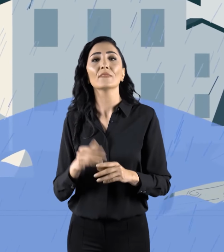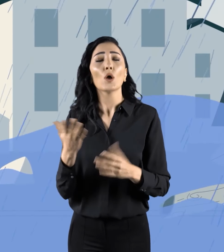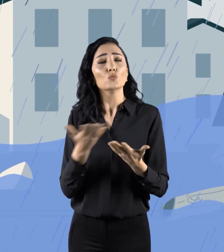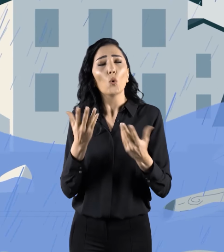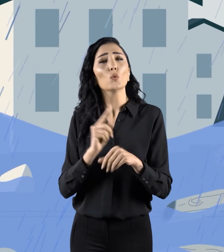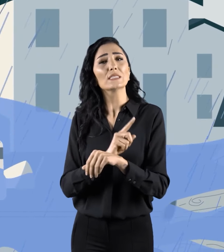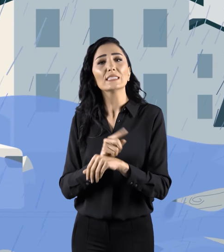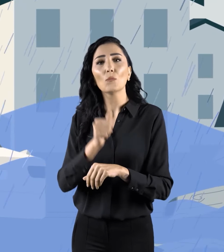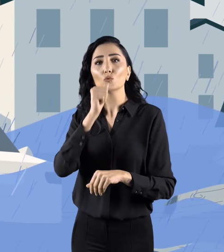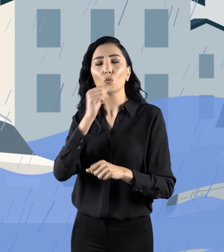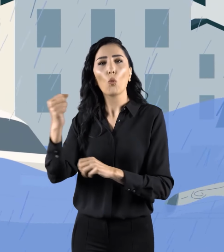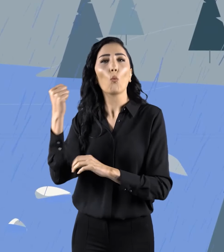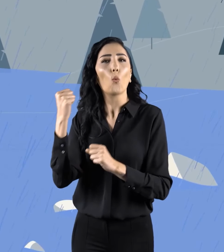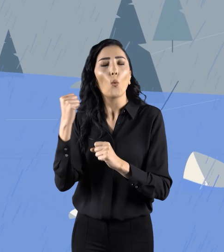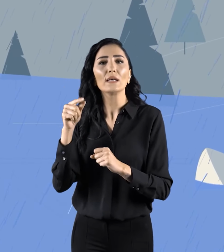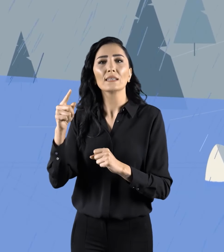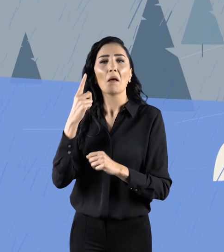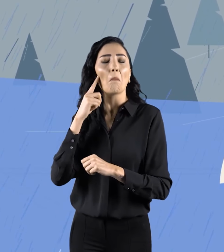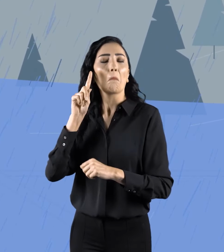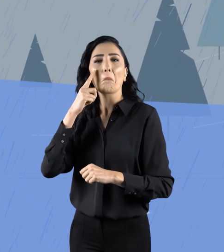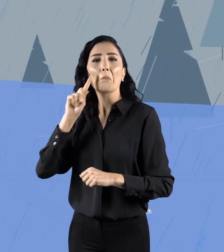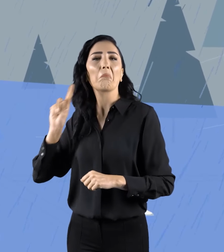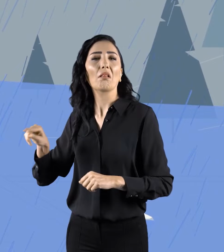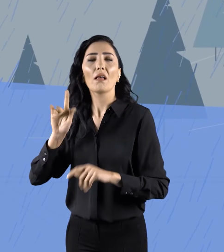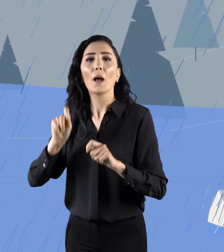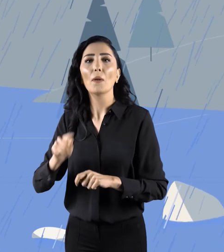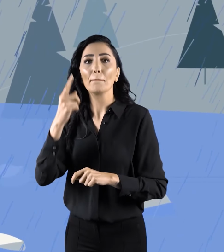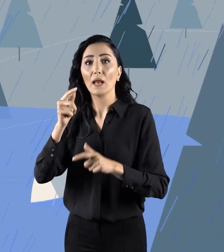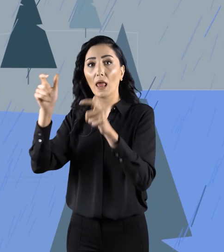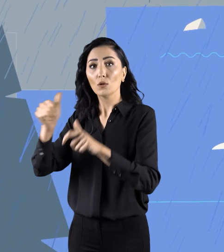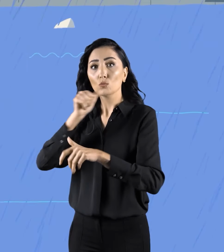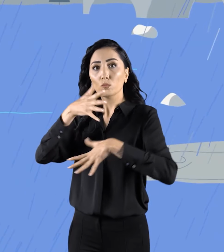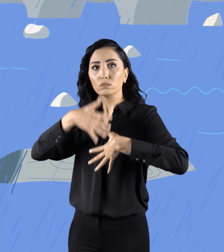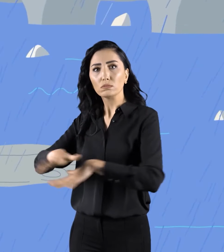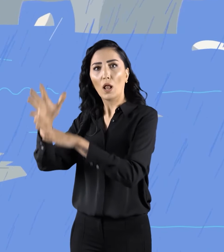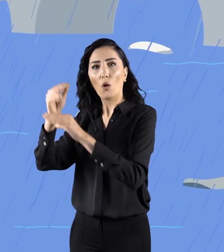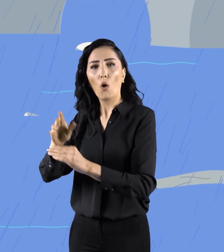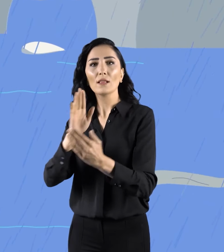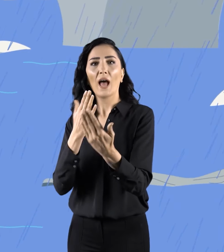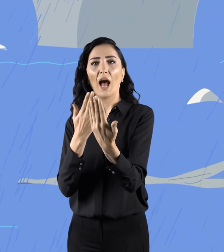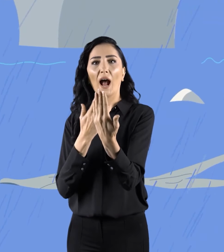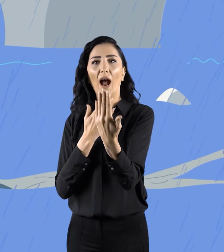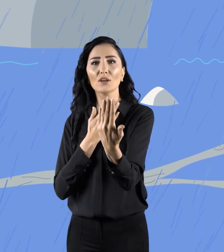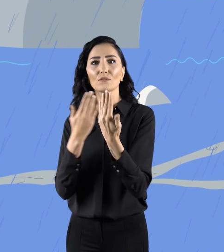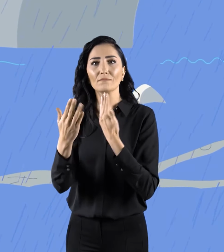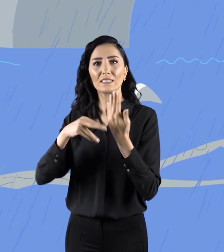Çoğu zaman suyun kuvvetini göz ardı ederek bir yerde sel olduğunda karşıdan karşıya geçmeye çalışır